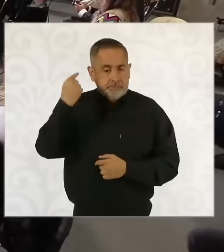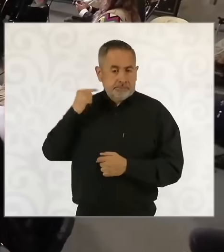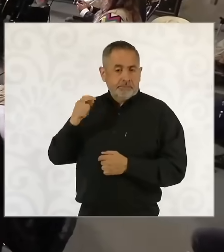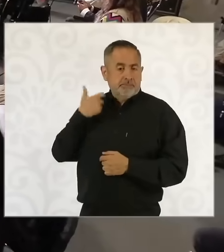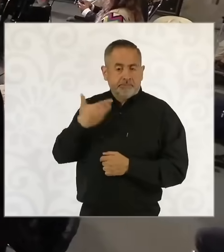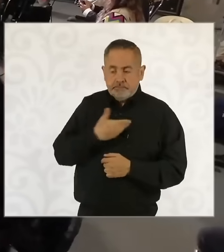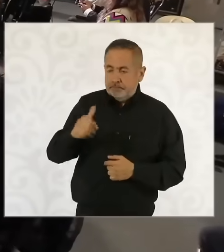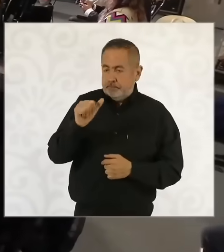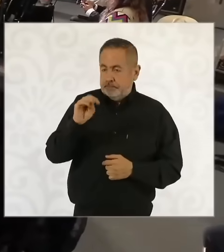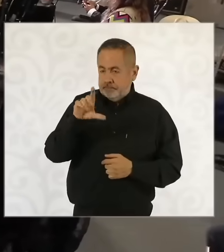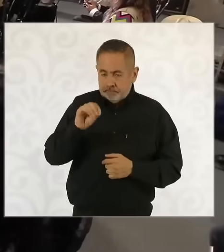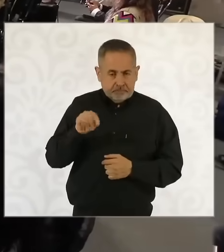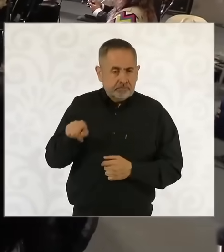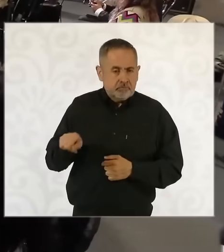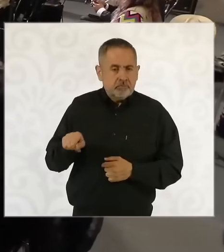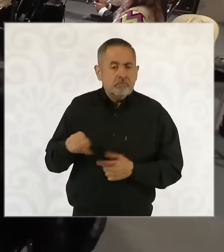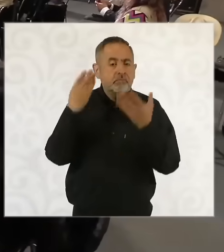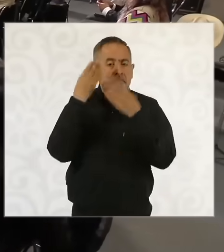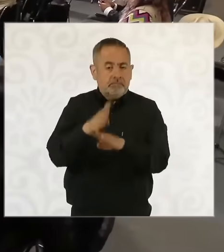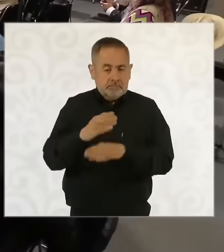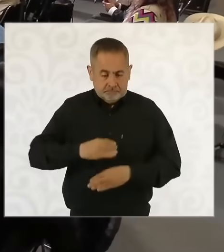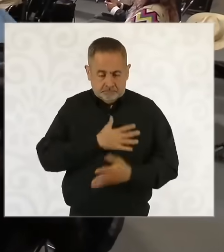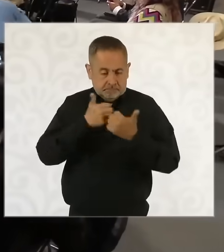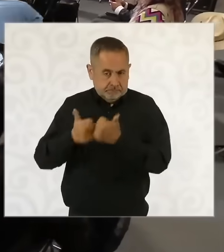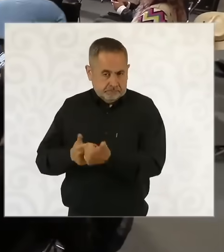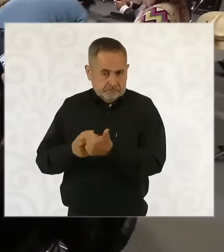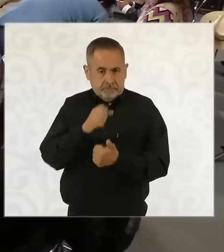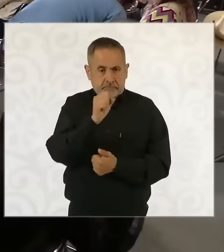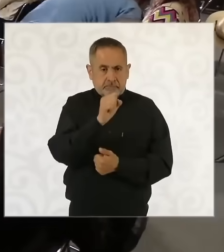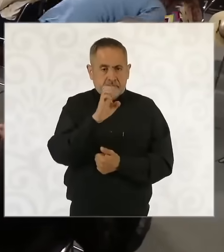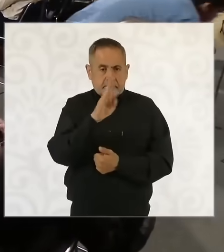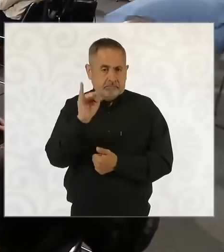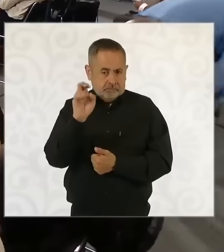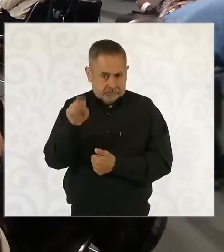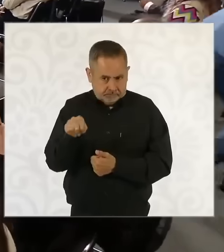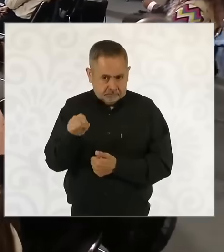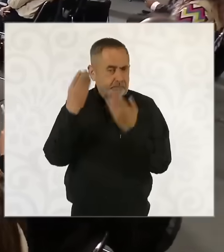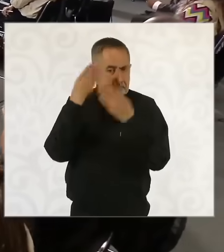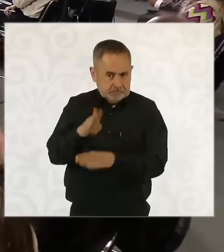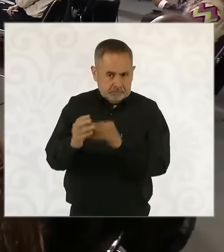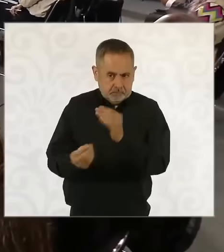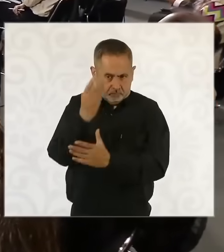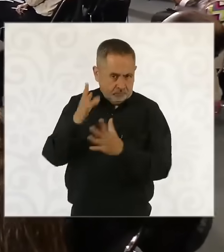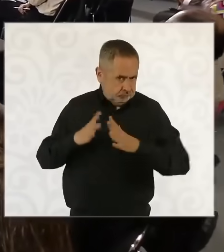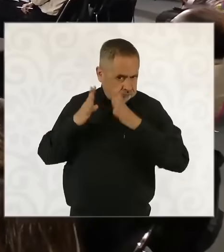Obrador se crea el Banco del Bienestar voy a lo siguiente porque en estos últimos días desde el